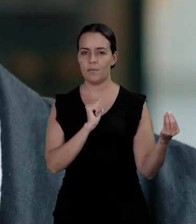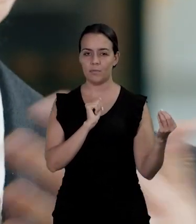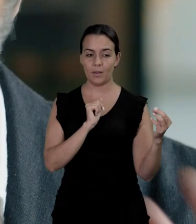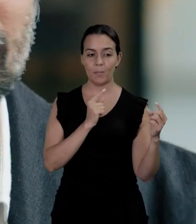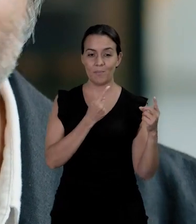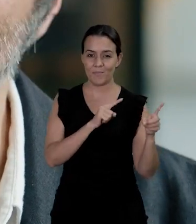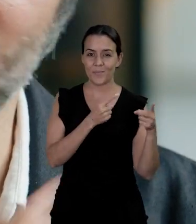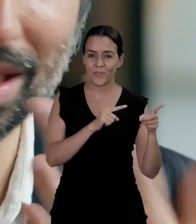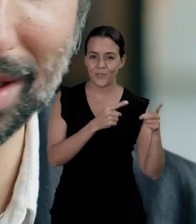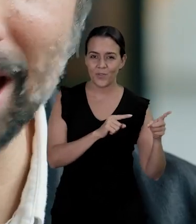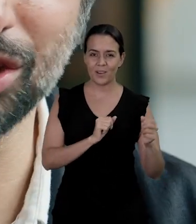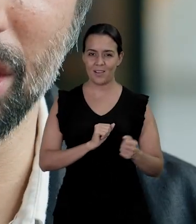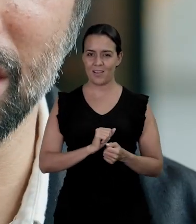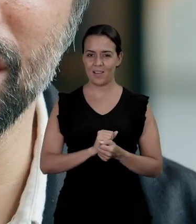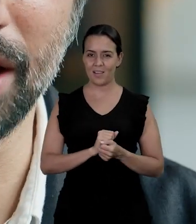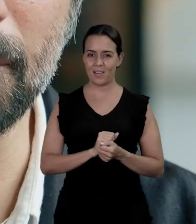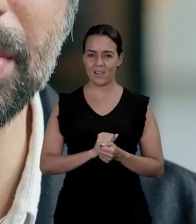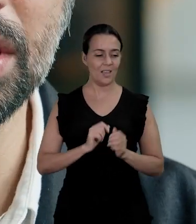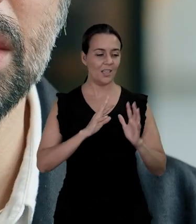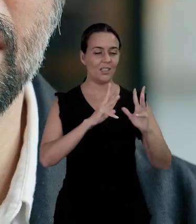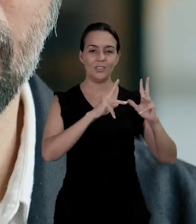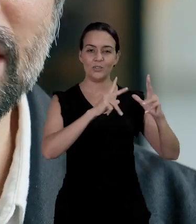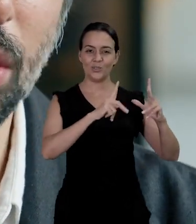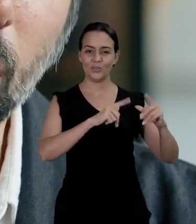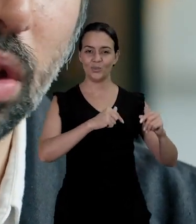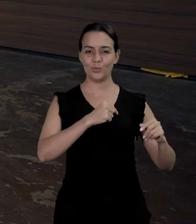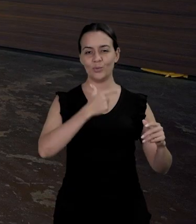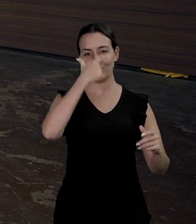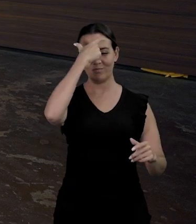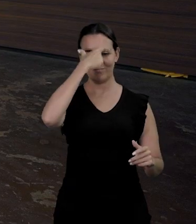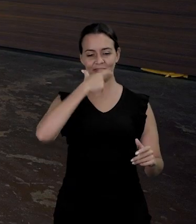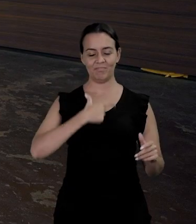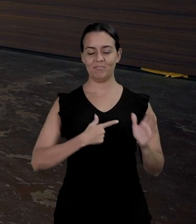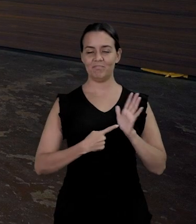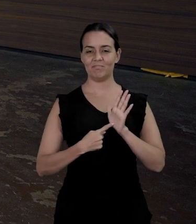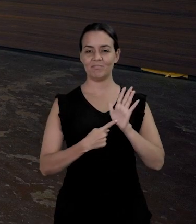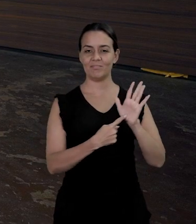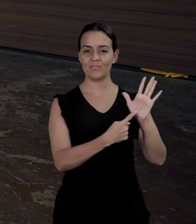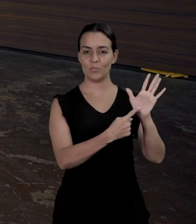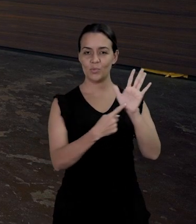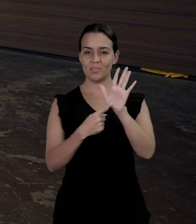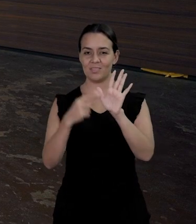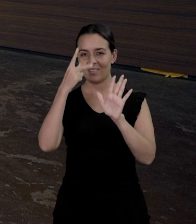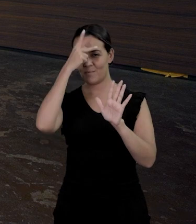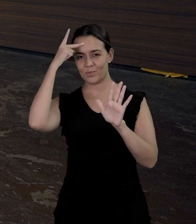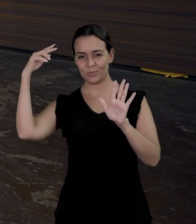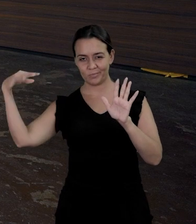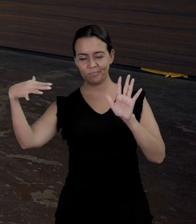da experimentação, da estética e tal. Mas eu tenho, talvez, uma esperança mais otimista em relação a isso,